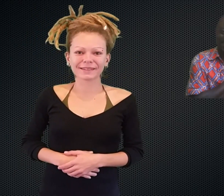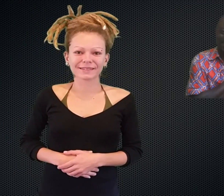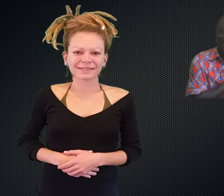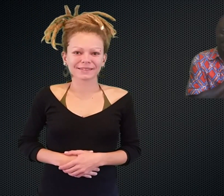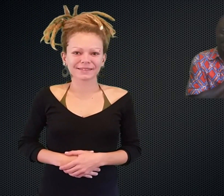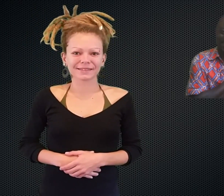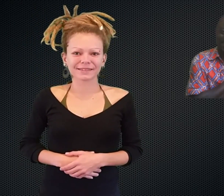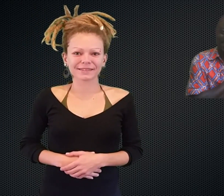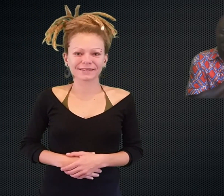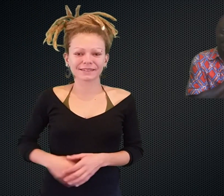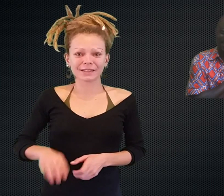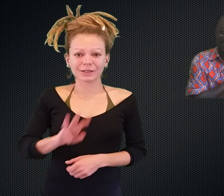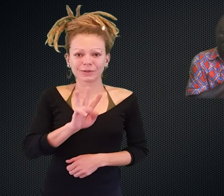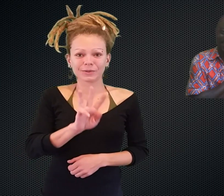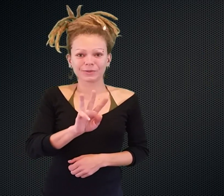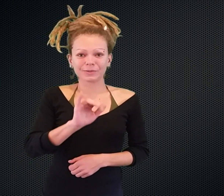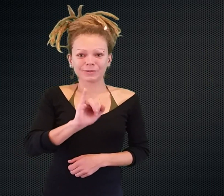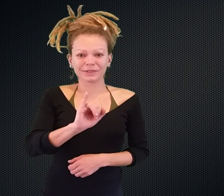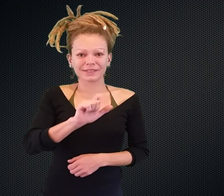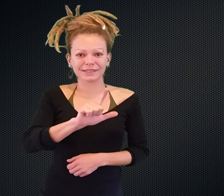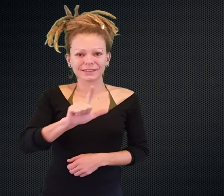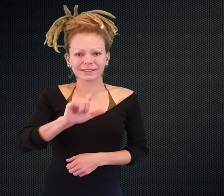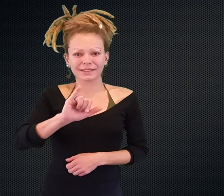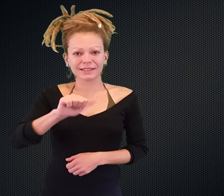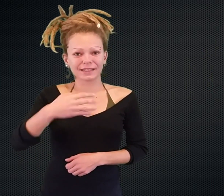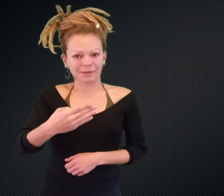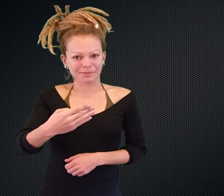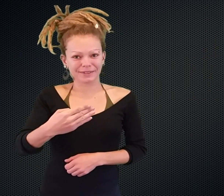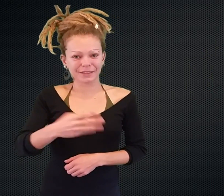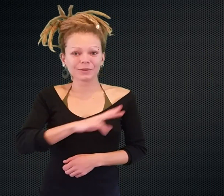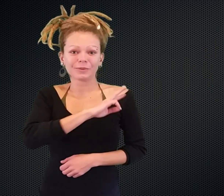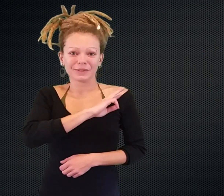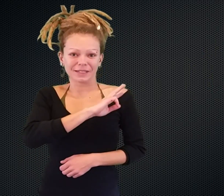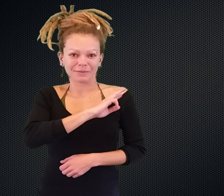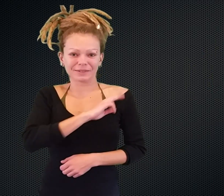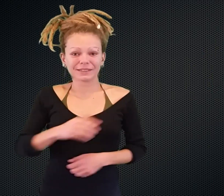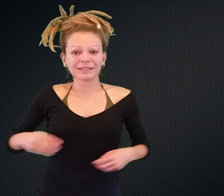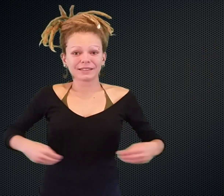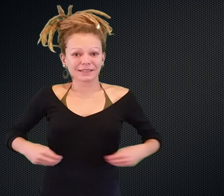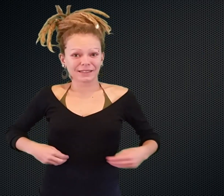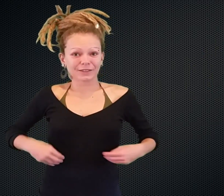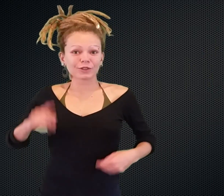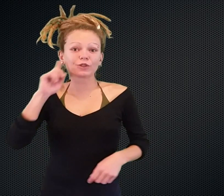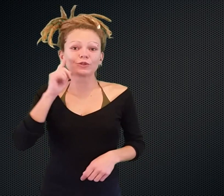Je vous présente W.I.L.L.I.A.M et son signe est: Il est le directeur Sourd